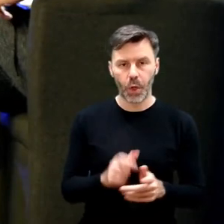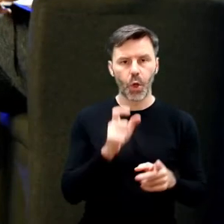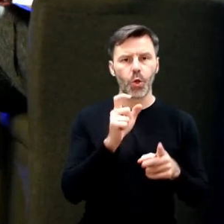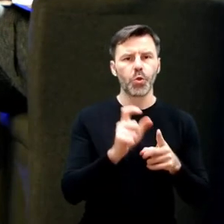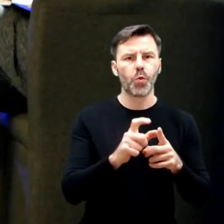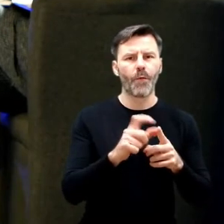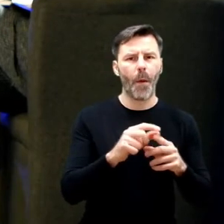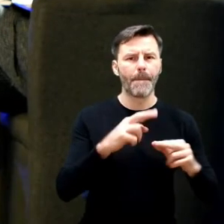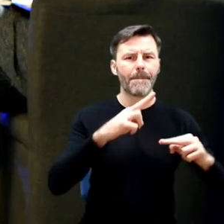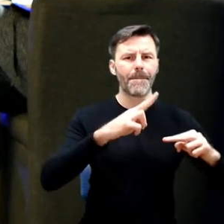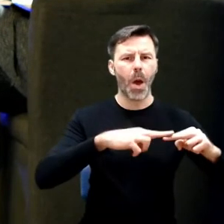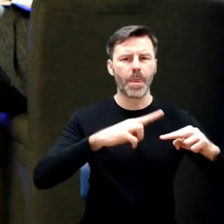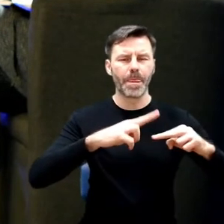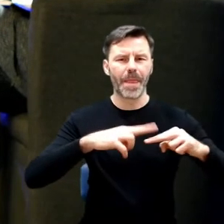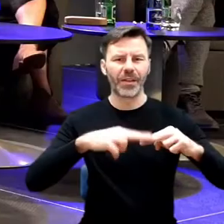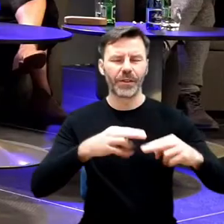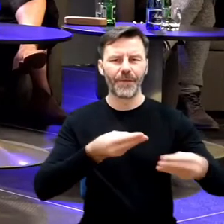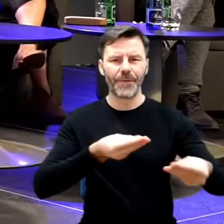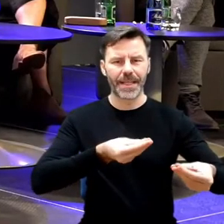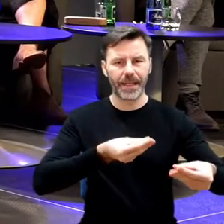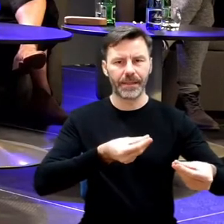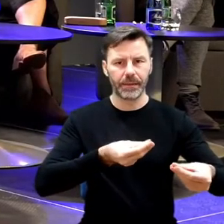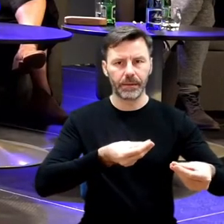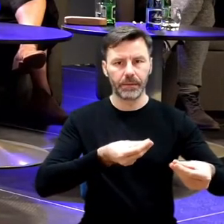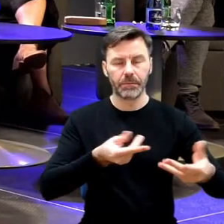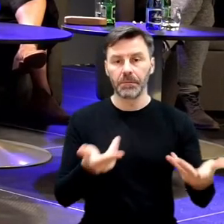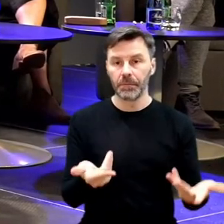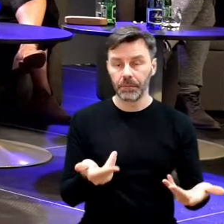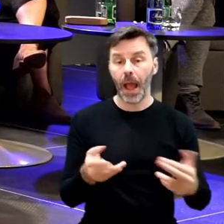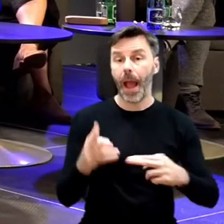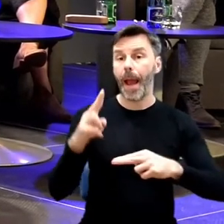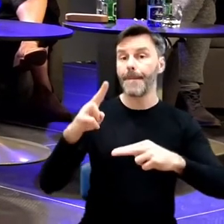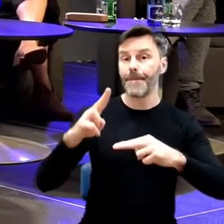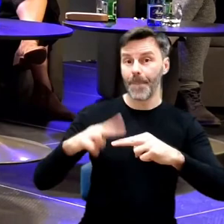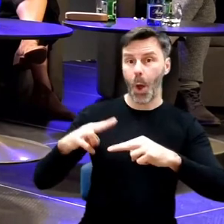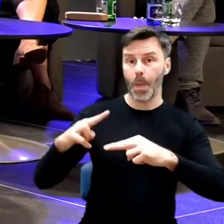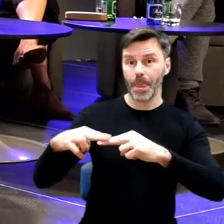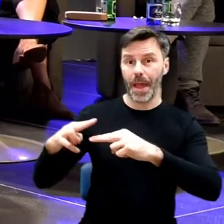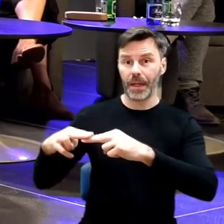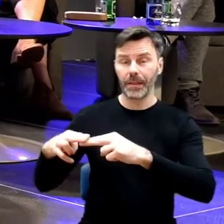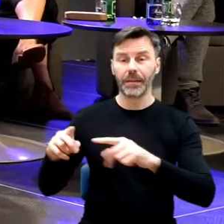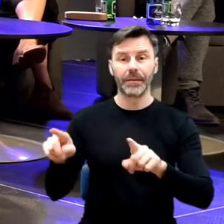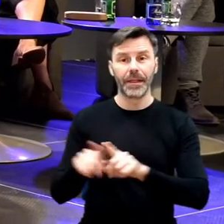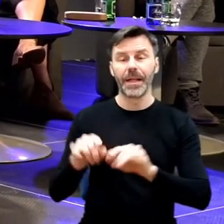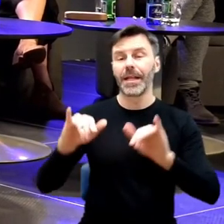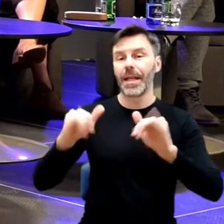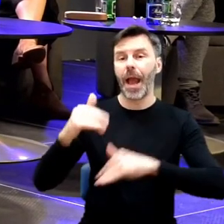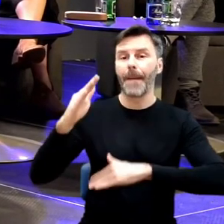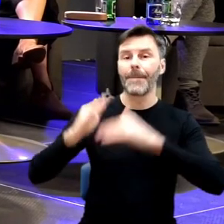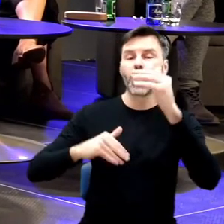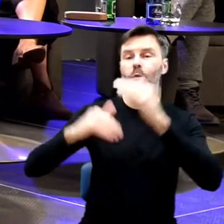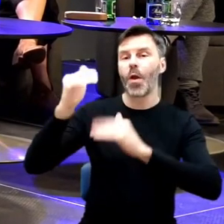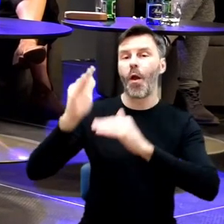pieniędzy, a montaż dotyczy także tego jak budynki są stawione. I tutaj wrócę do tej wypowiedzi, w której była